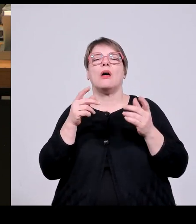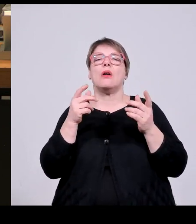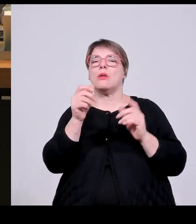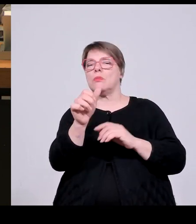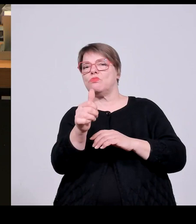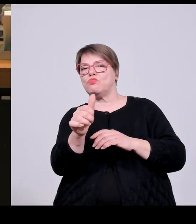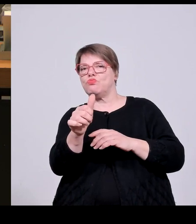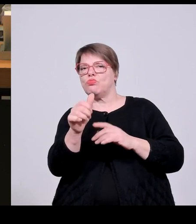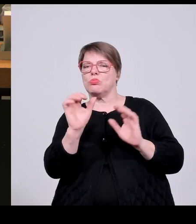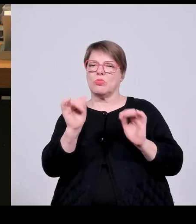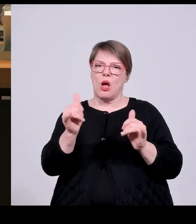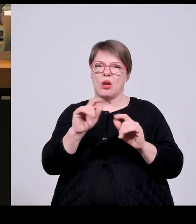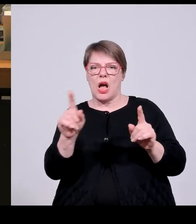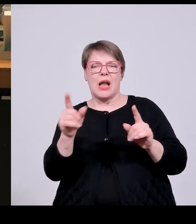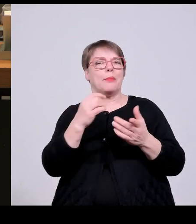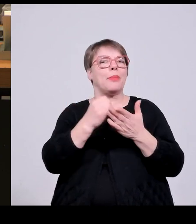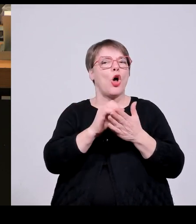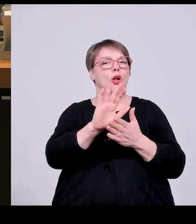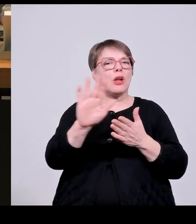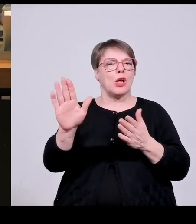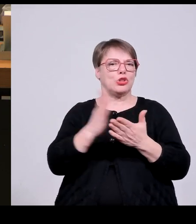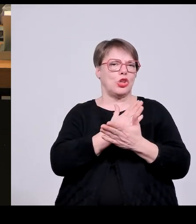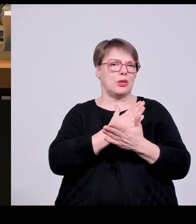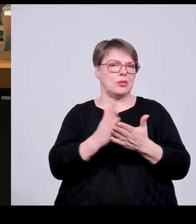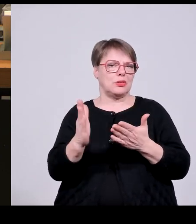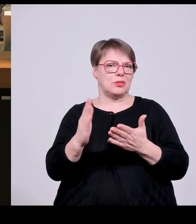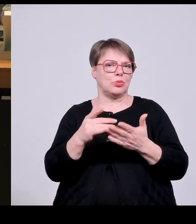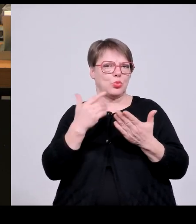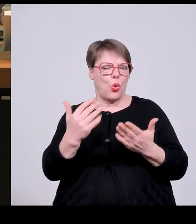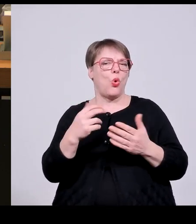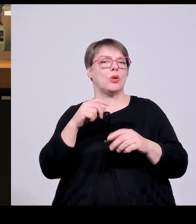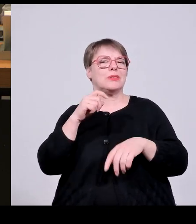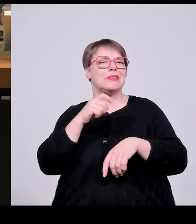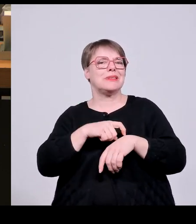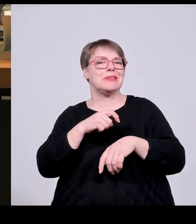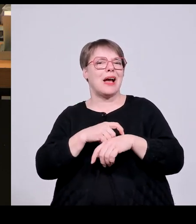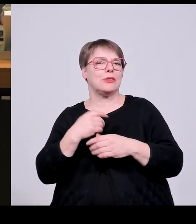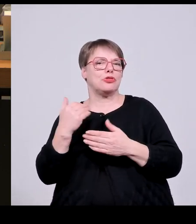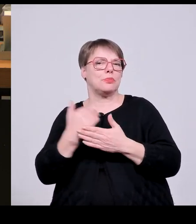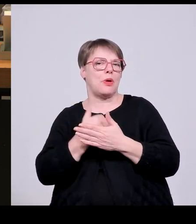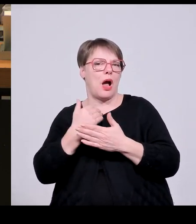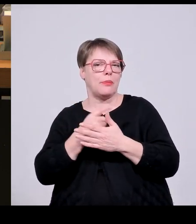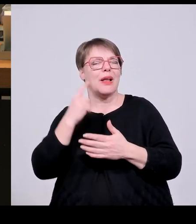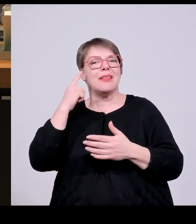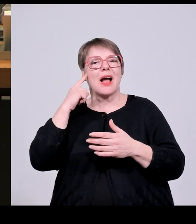Sitz unseres Bundespräsidenten. Ein kleines Unternehmen aus NRW hat Dachziegel